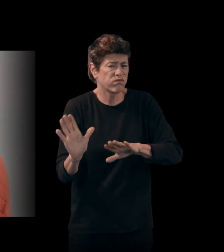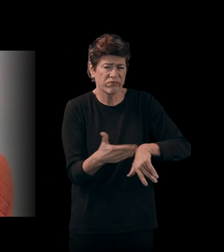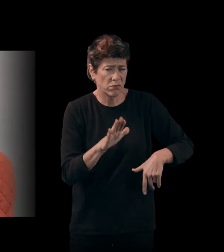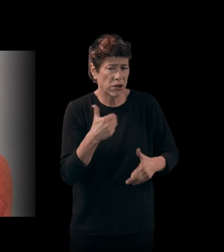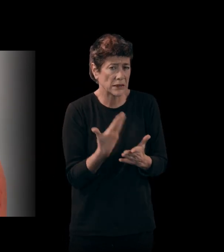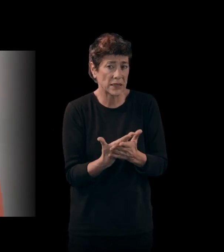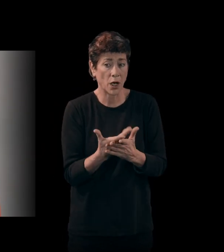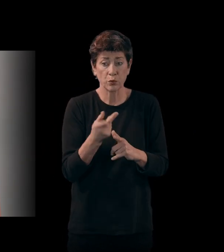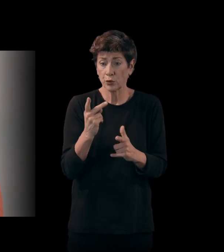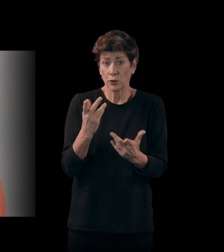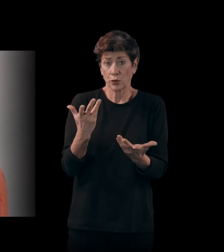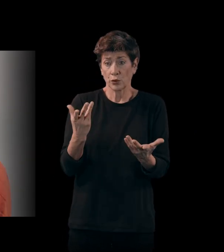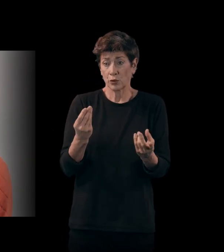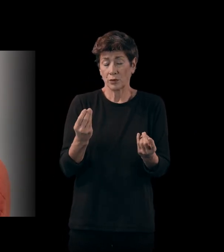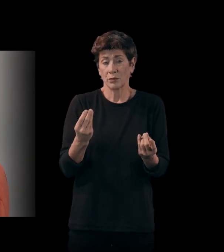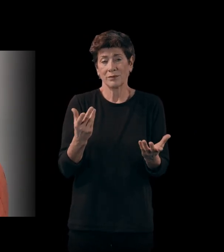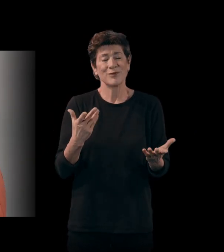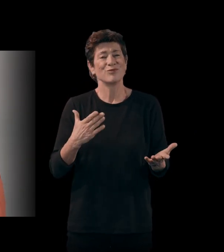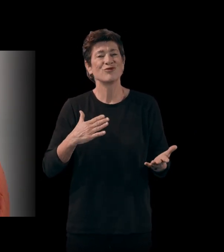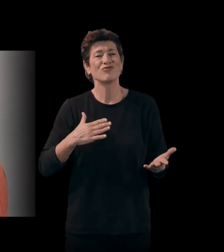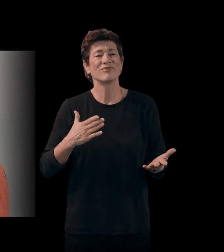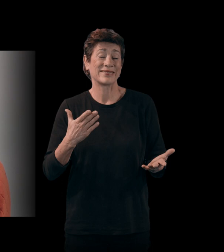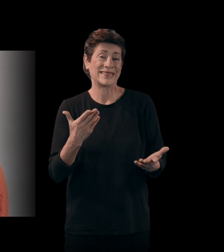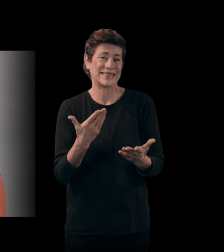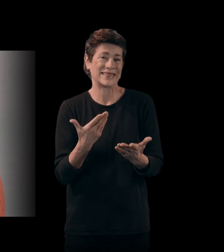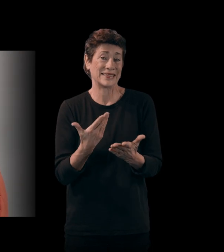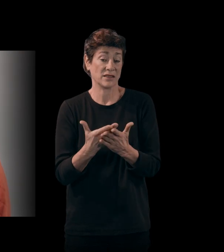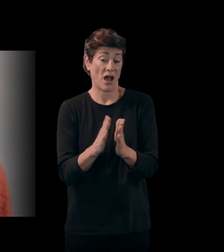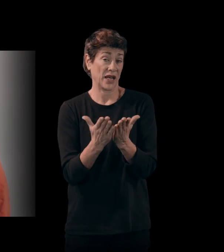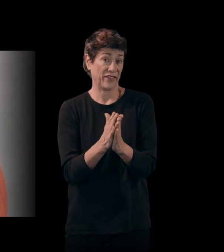on est dans un endroit… J'ai bien aimé, parce que c'est ça, ce livre-là, c'est qu'on chemine.